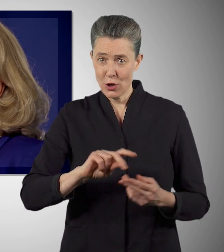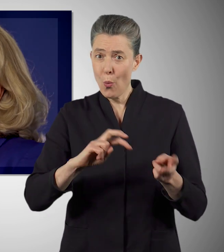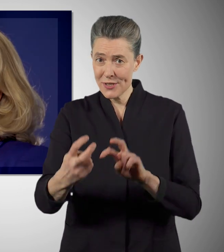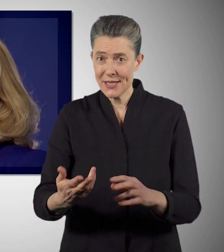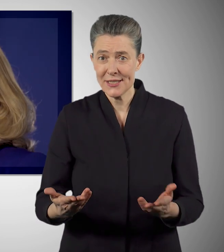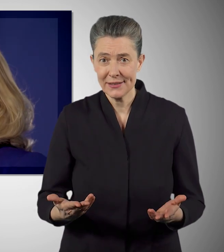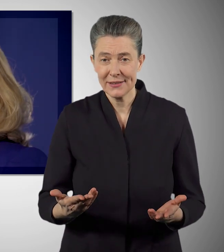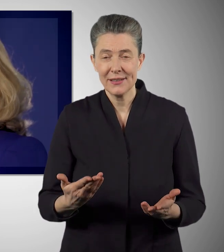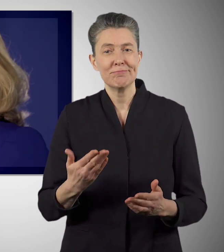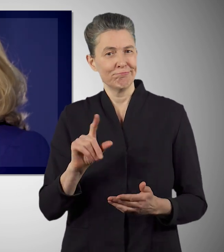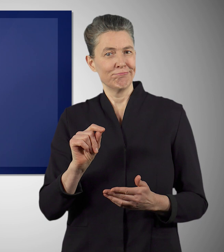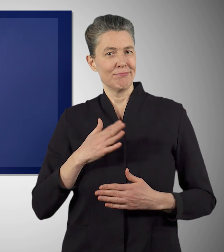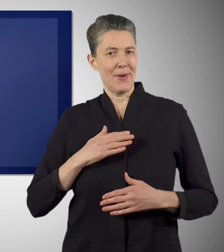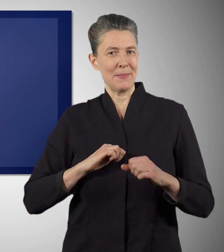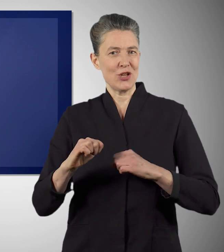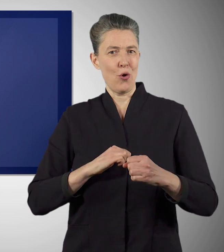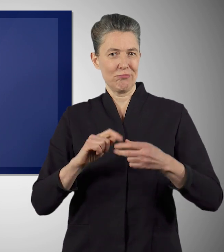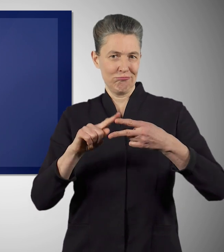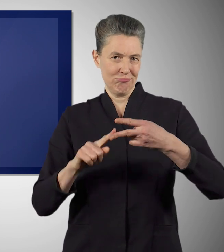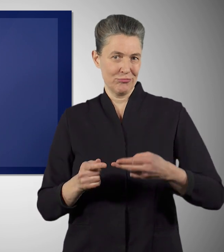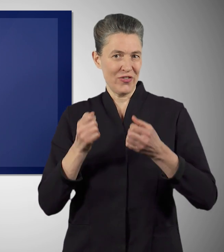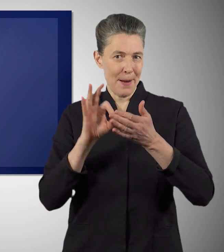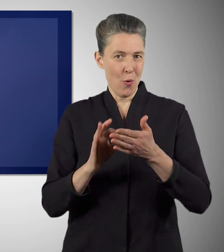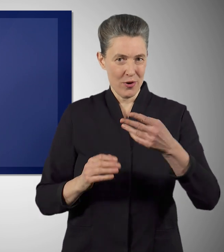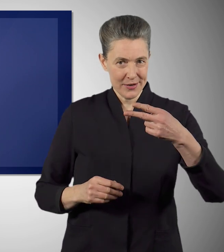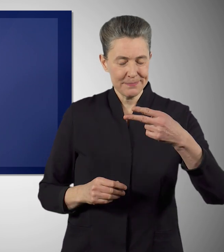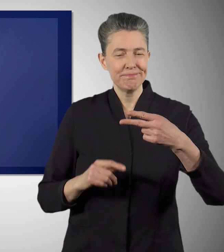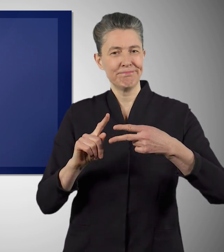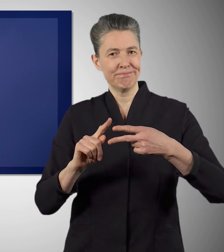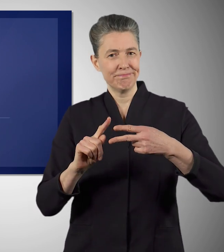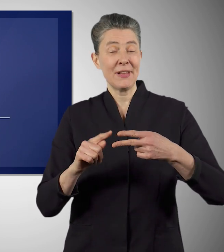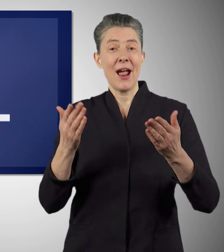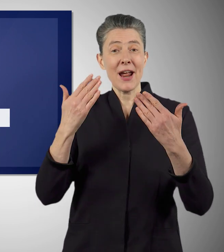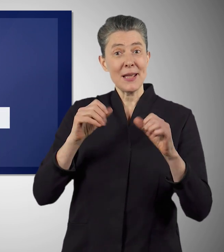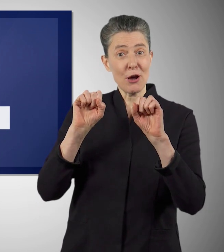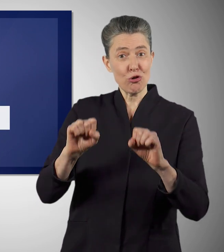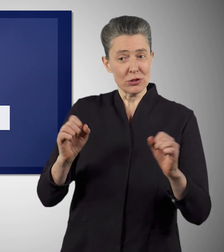Und das bedeutet für mein Ministerium, dass wir zwei große Schwerpunkte haben: Nämlich den Klimaschutz voranzubringen.